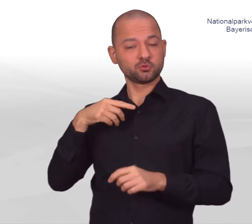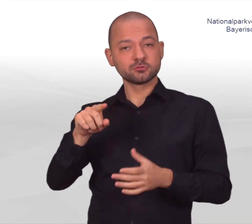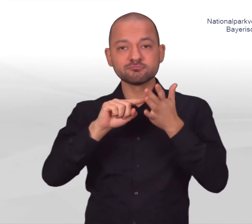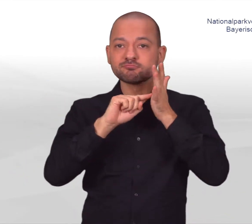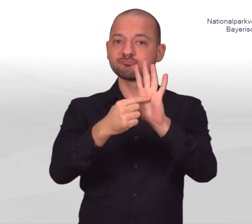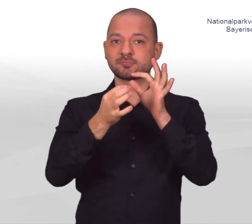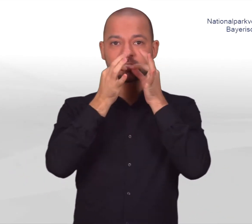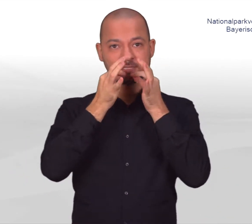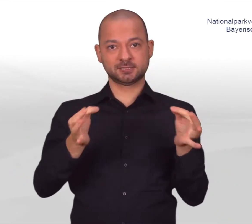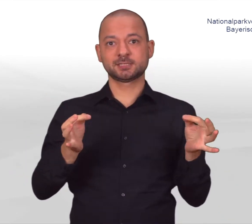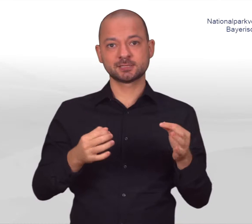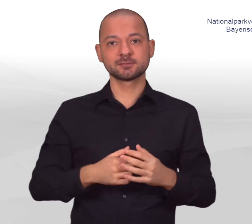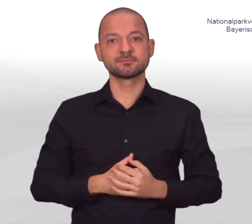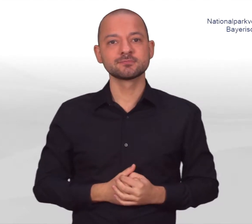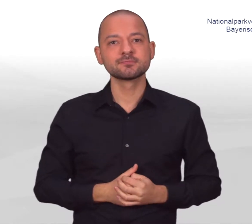werden hier ebenfalls ausführlich dargeboten.